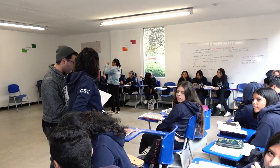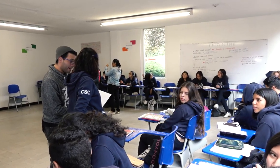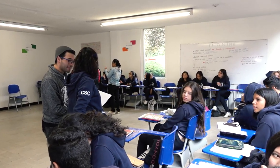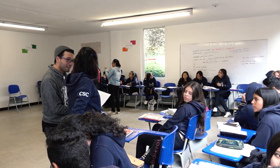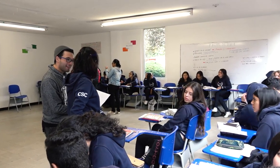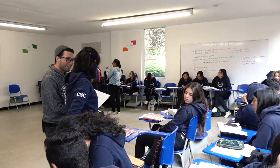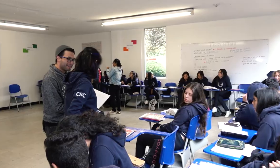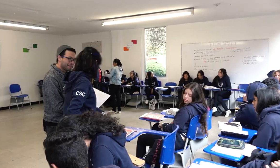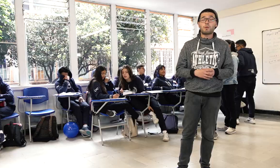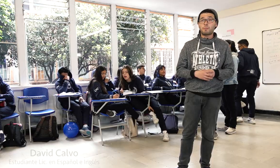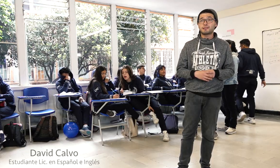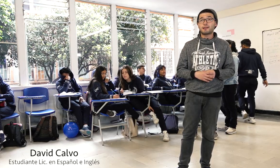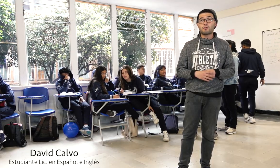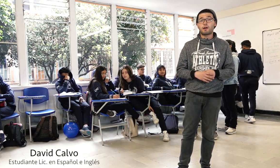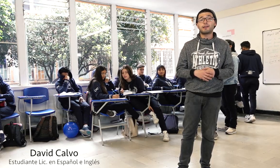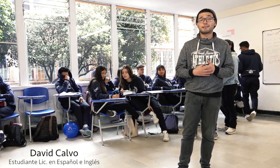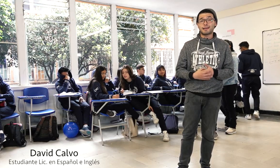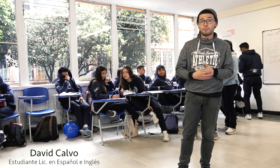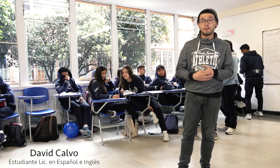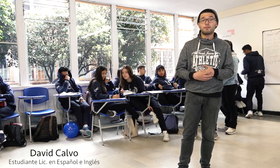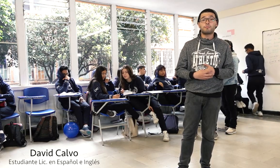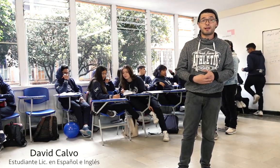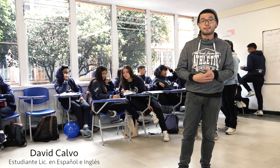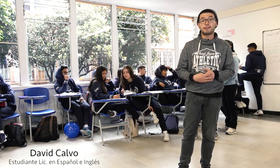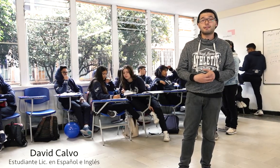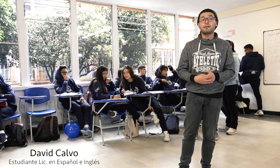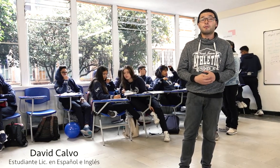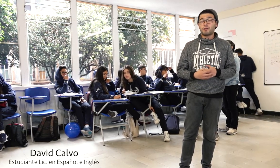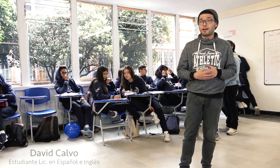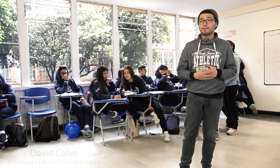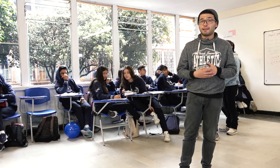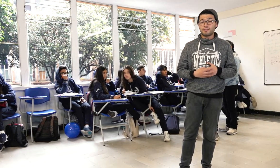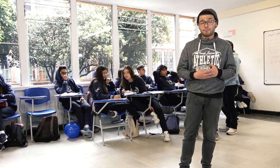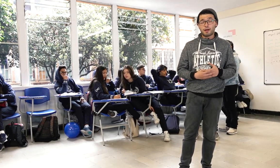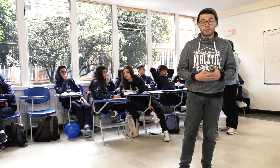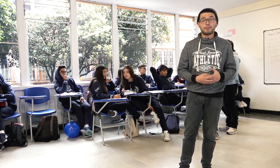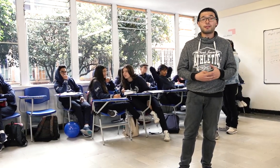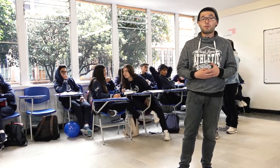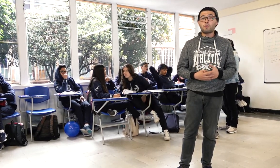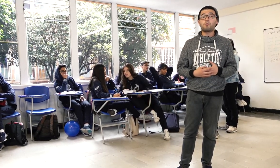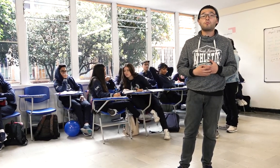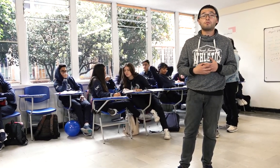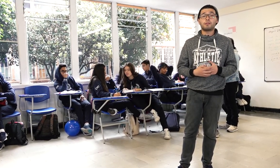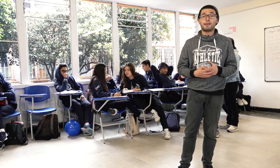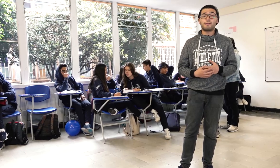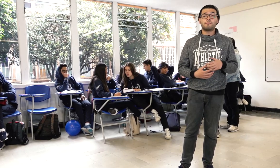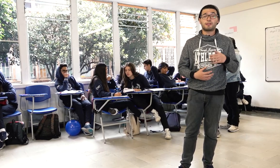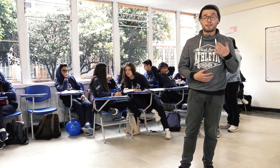investigador, es la forma mas adecuada y es el camino para seguir, para aprender como